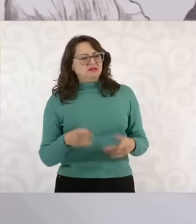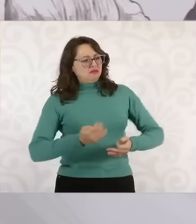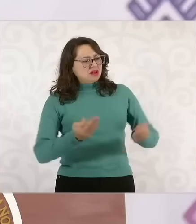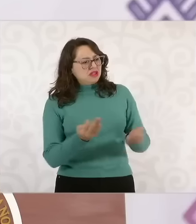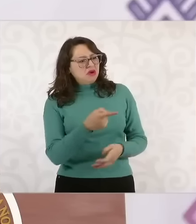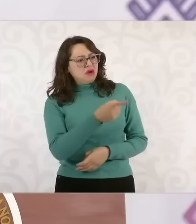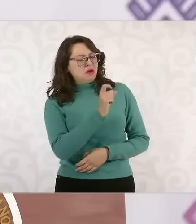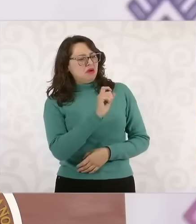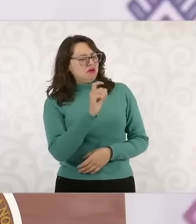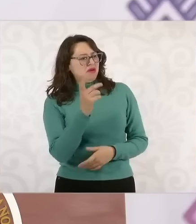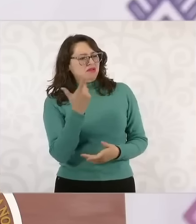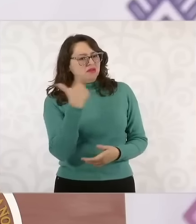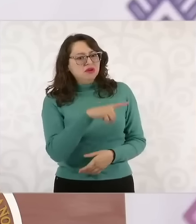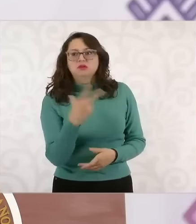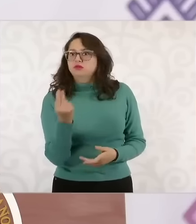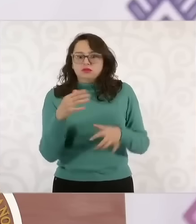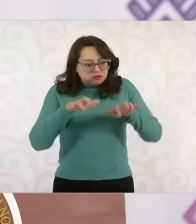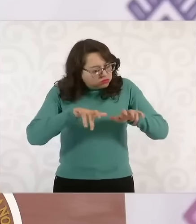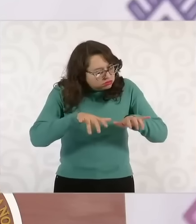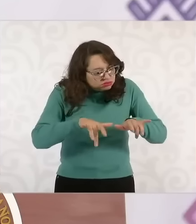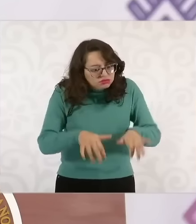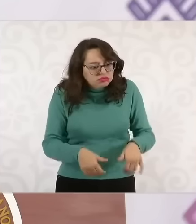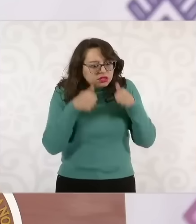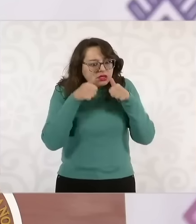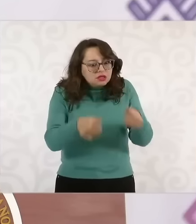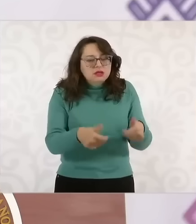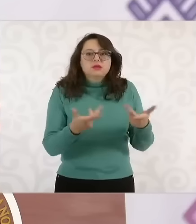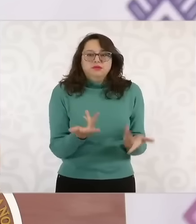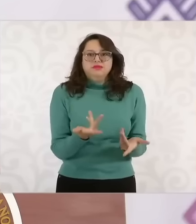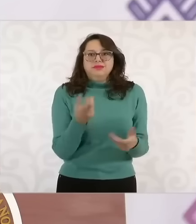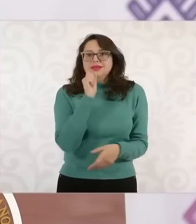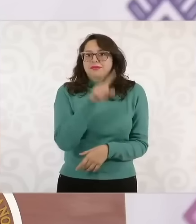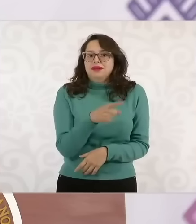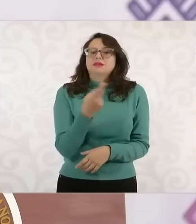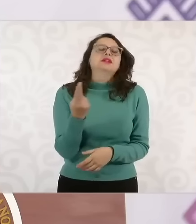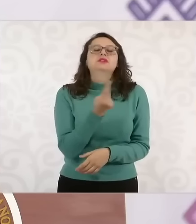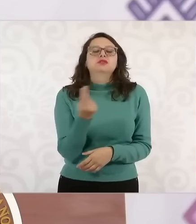lo es, a veces es que están trabajándolo ahí. Tenemos que seguir mejorando siempre los temas